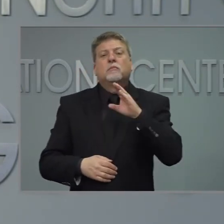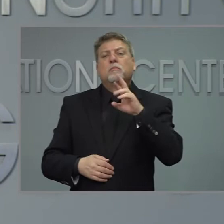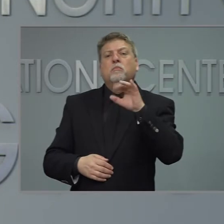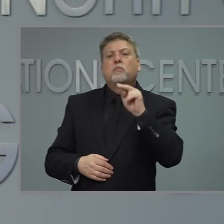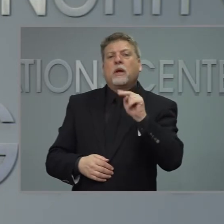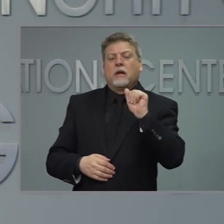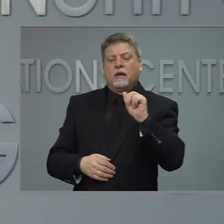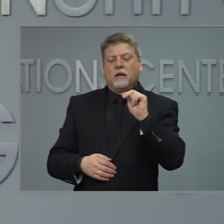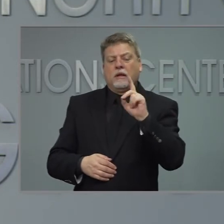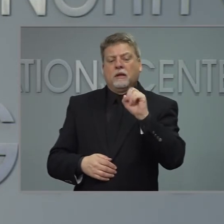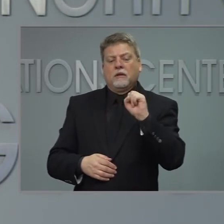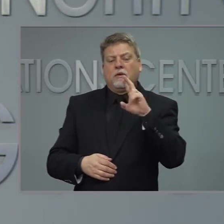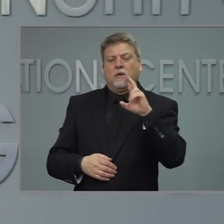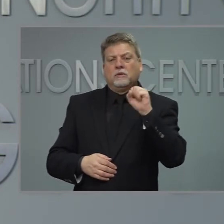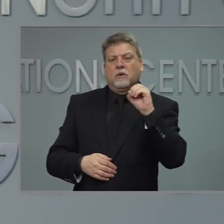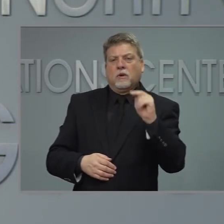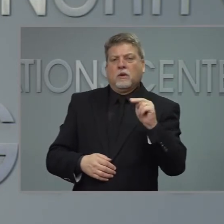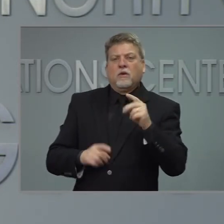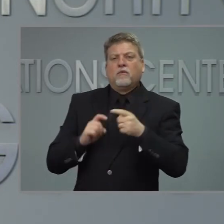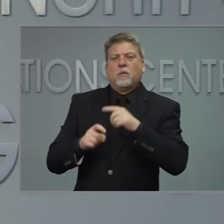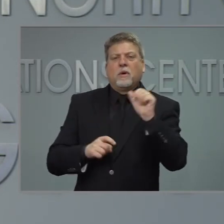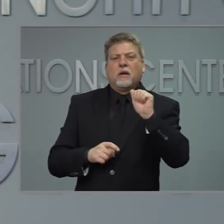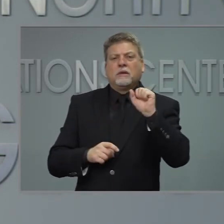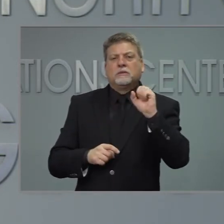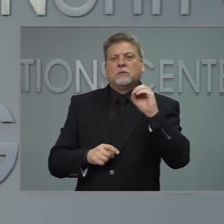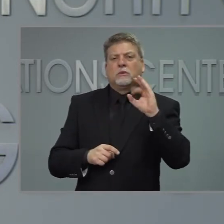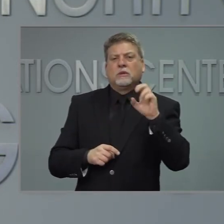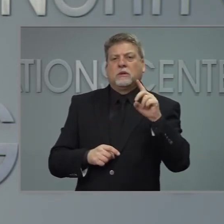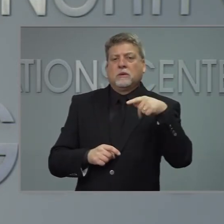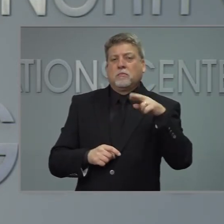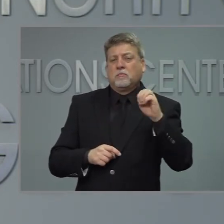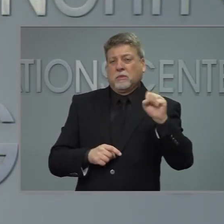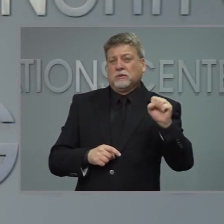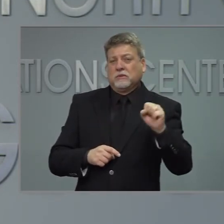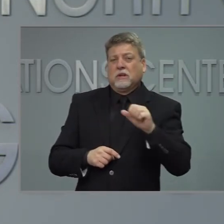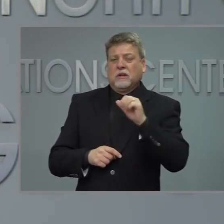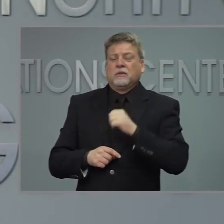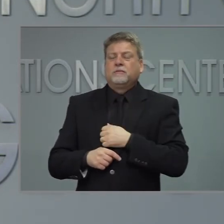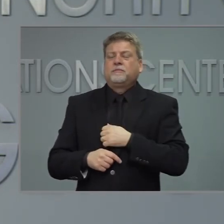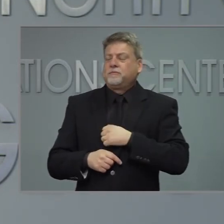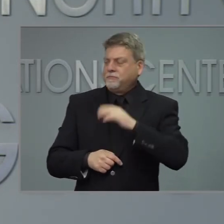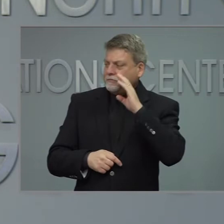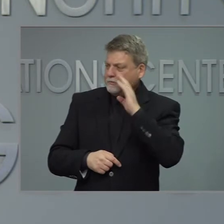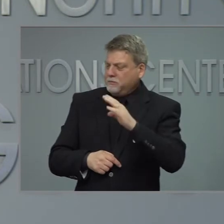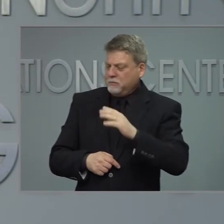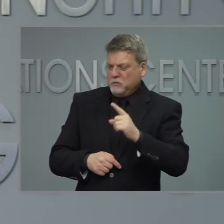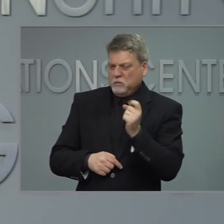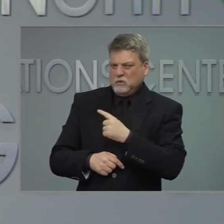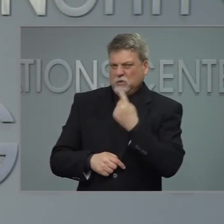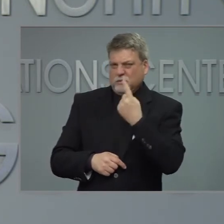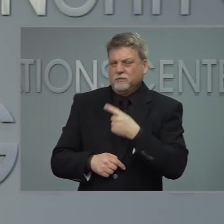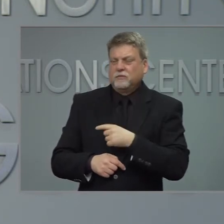Braian Brian, Anderson Associated Press.